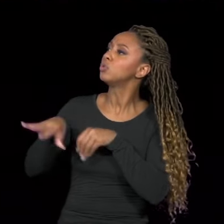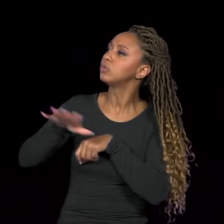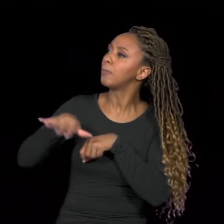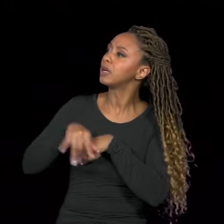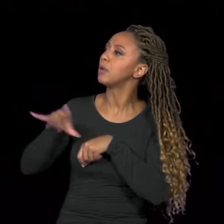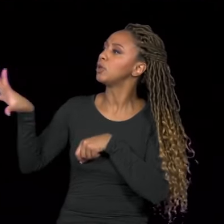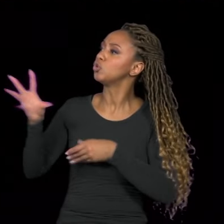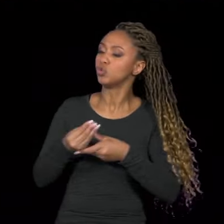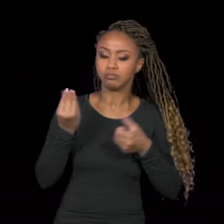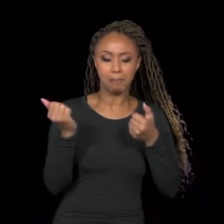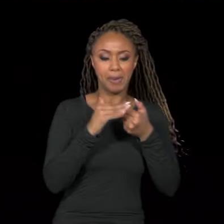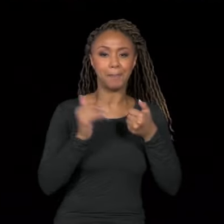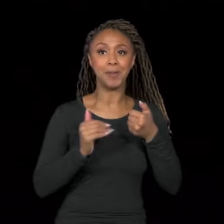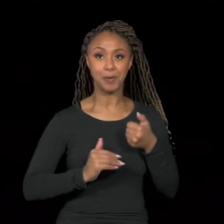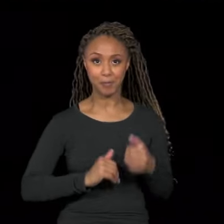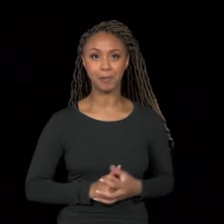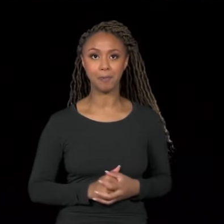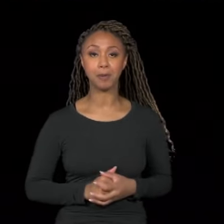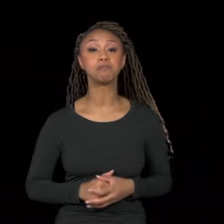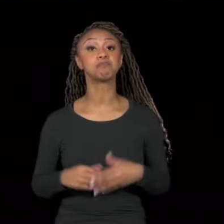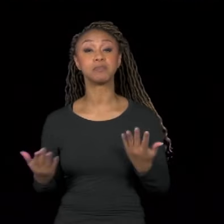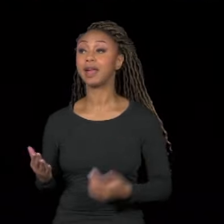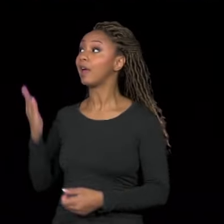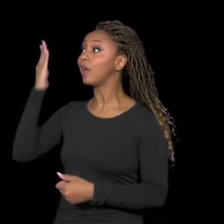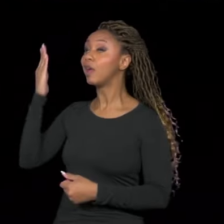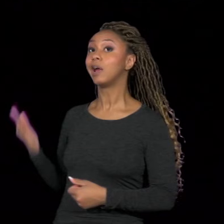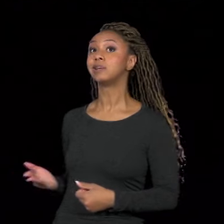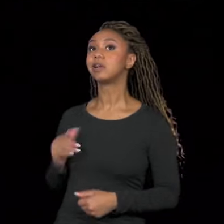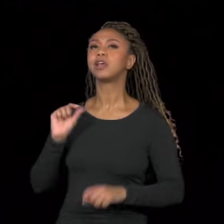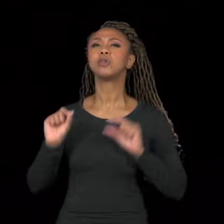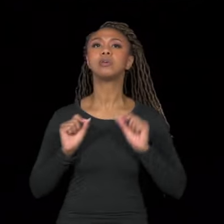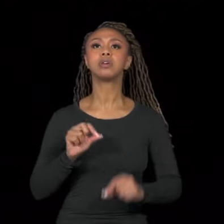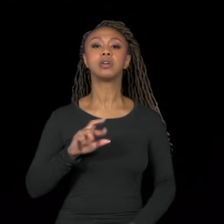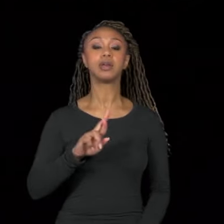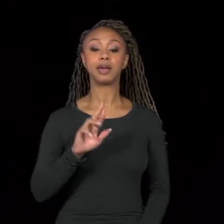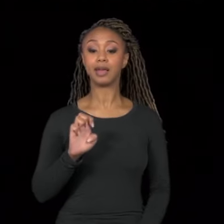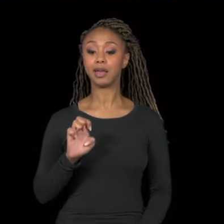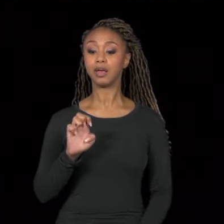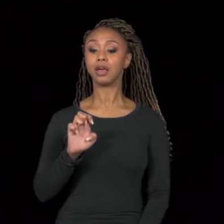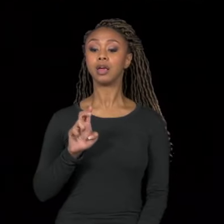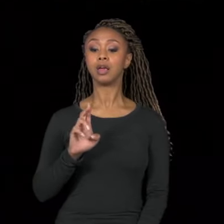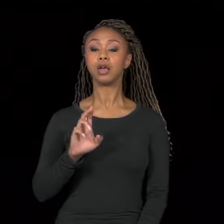AQUI, A GENTE TEM UMA CARDINALIDADE RECURSIVA, UM PARA "N" RECURSIVA. EU JÁ MOSTREI O QUE É UMA